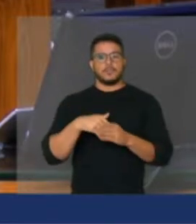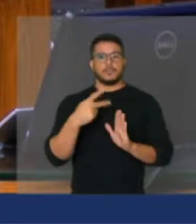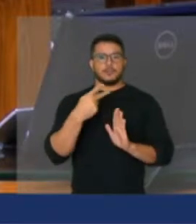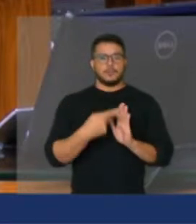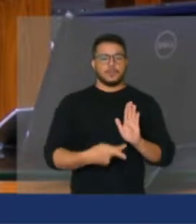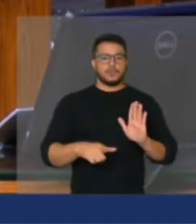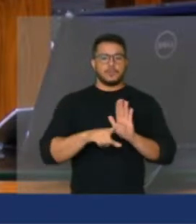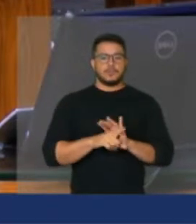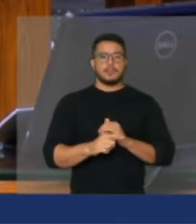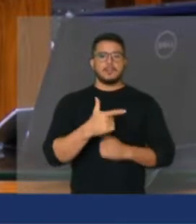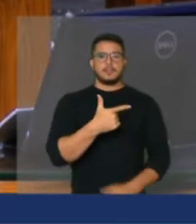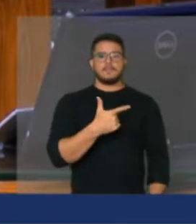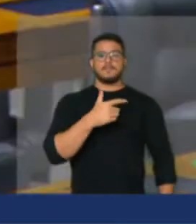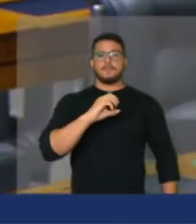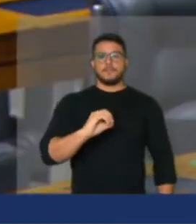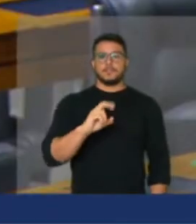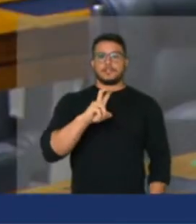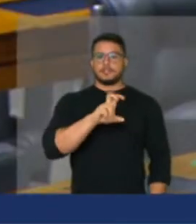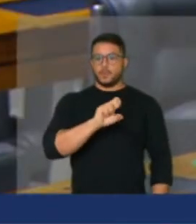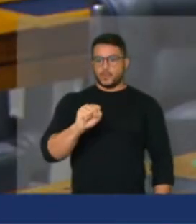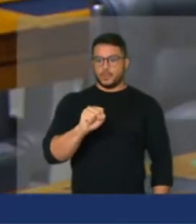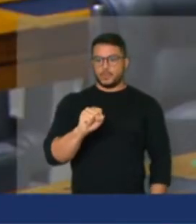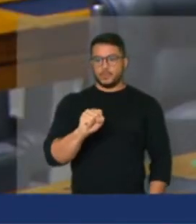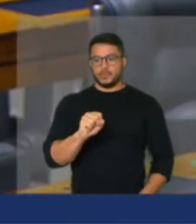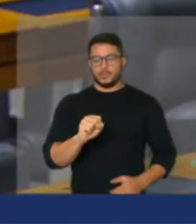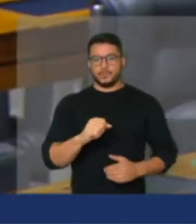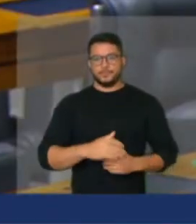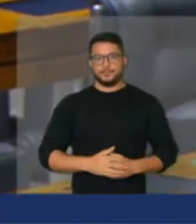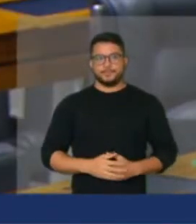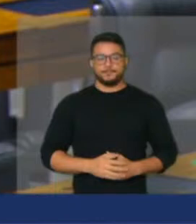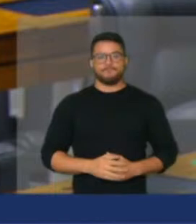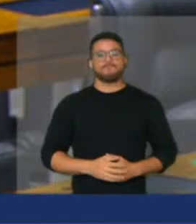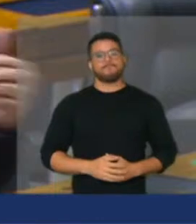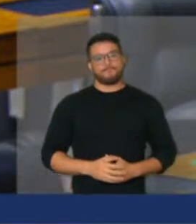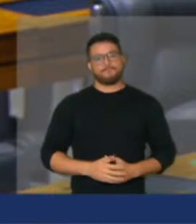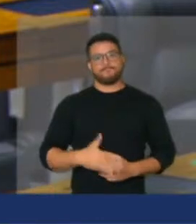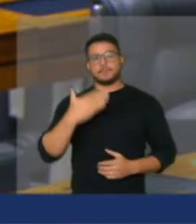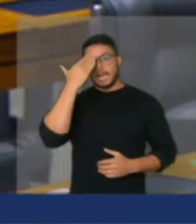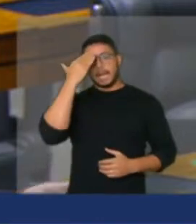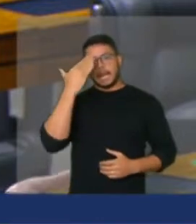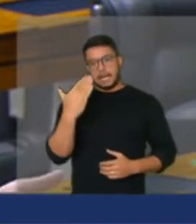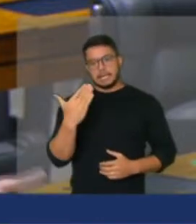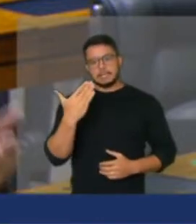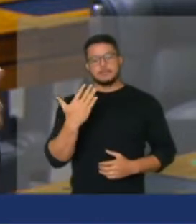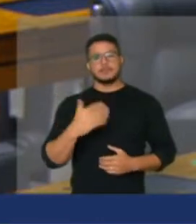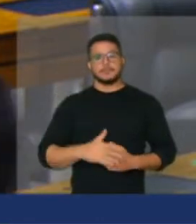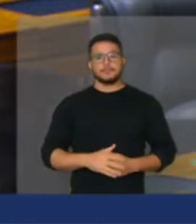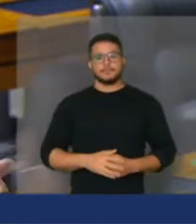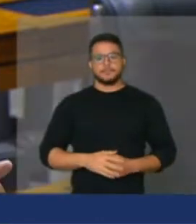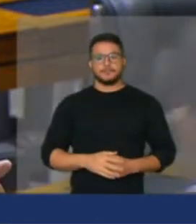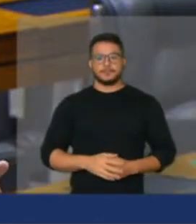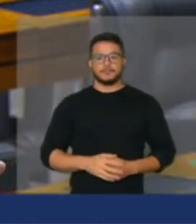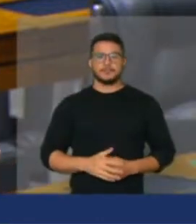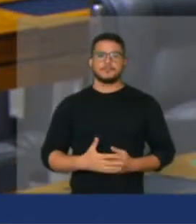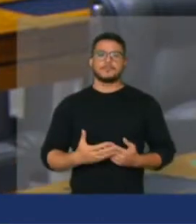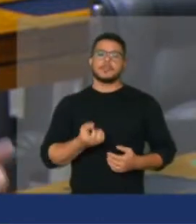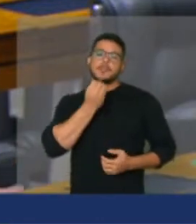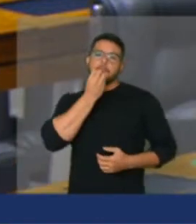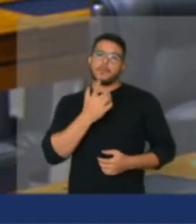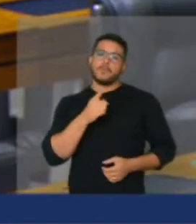AINDA É URGENTE. RECONHEÇO QUE V.EXA. DEU PUBLICIDADE NA PAUTA MAS... EFETIVAMENTE, O TEXTO... É BEM MAIOR, BEM